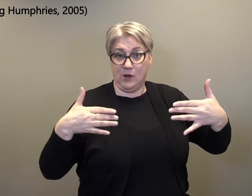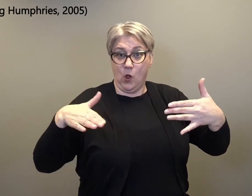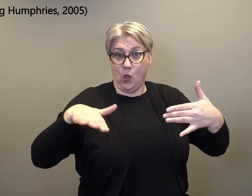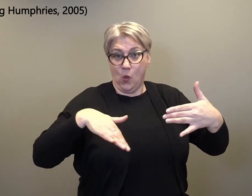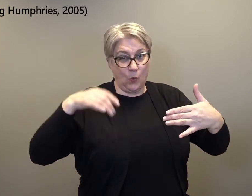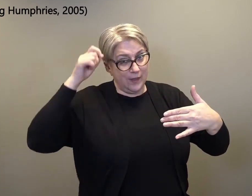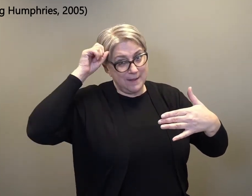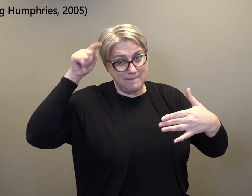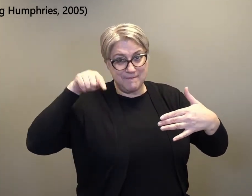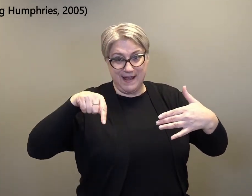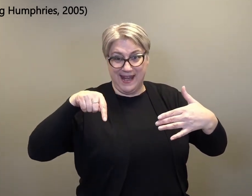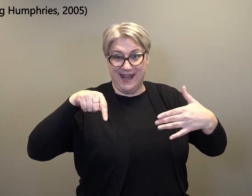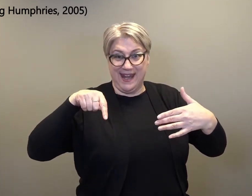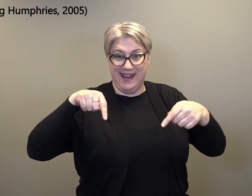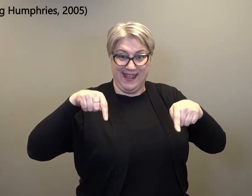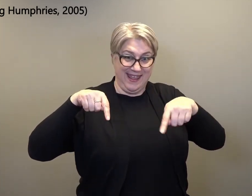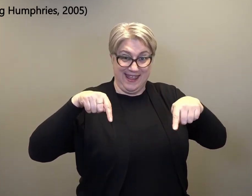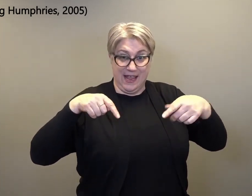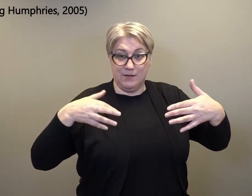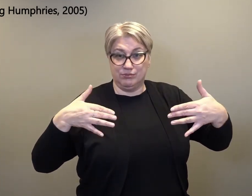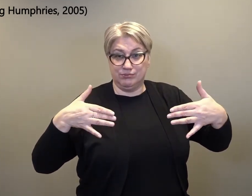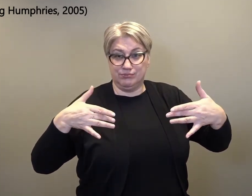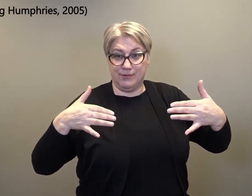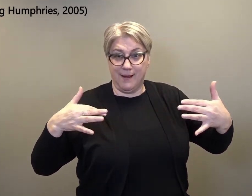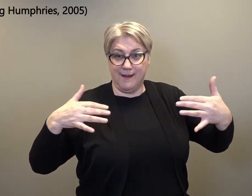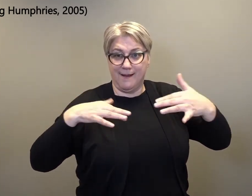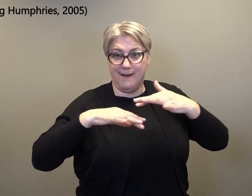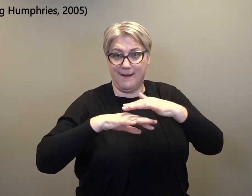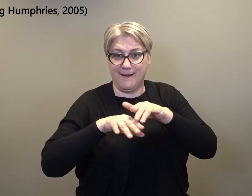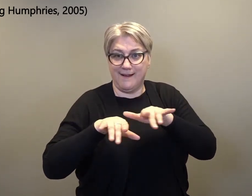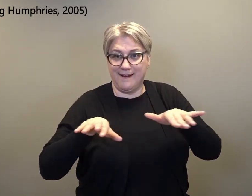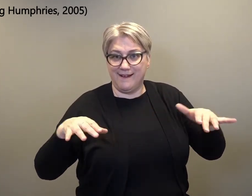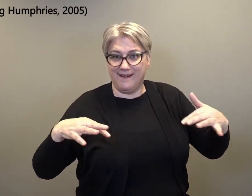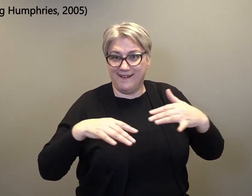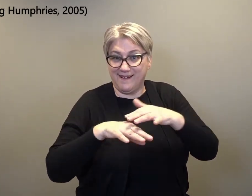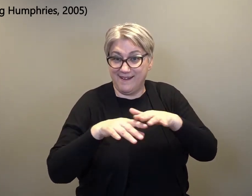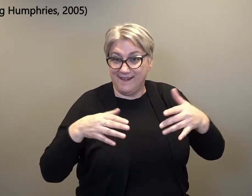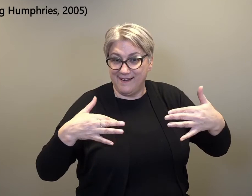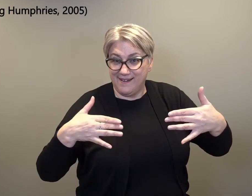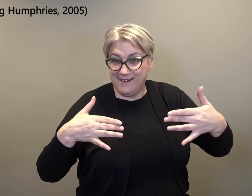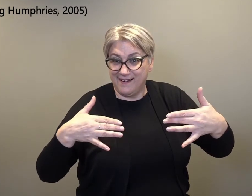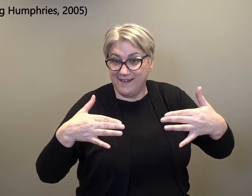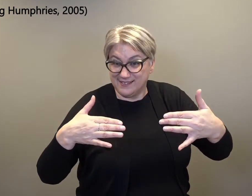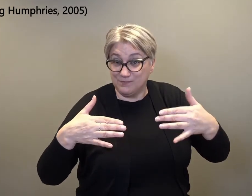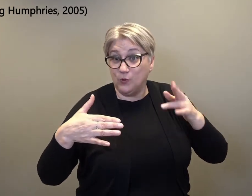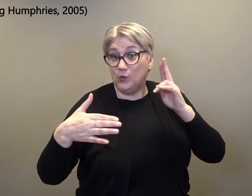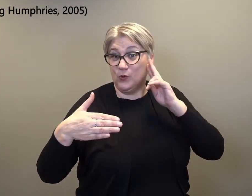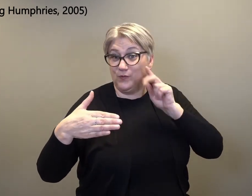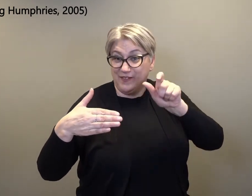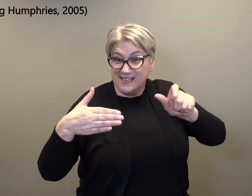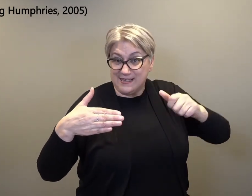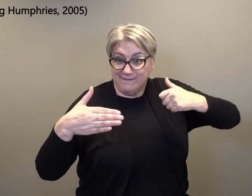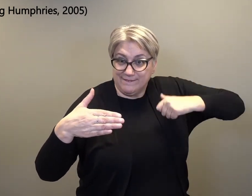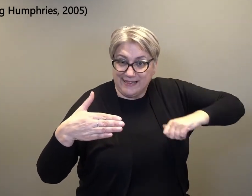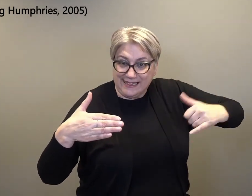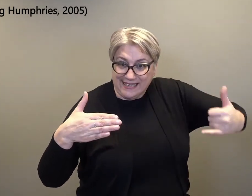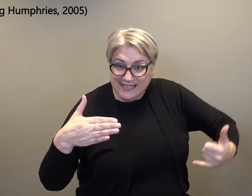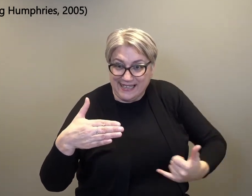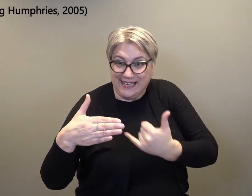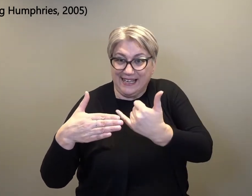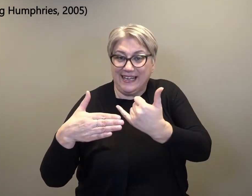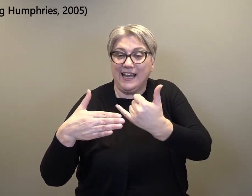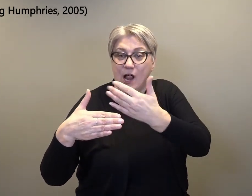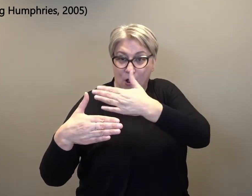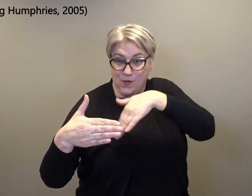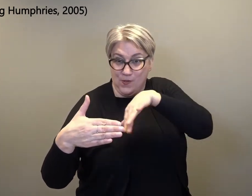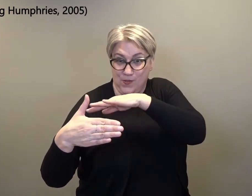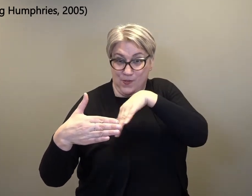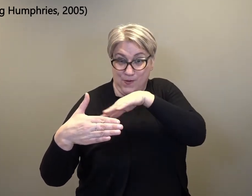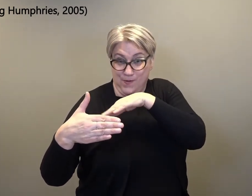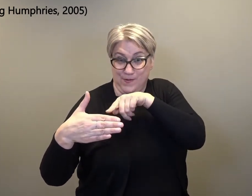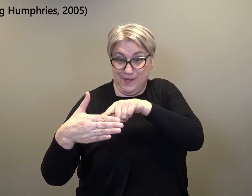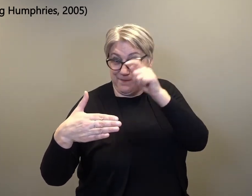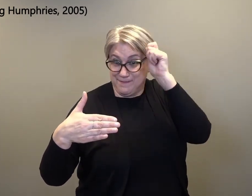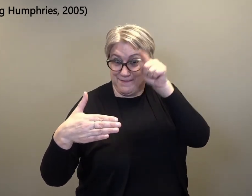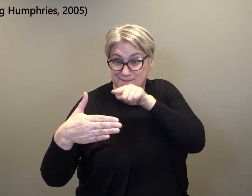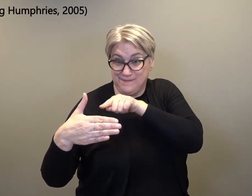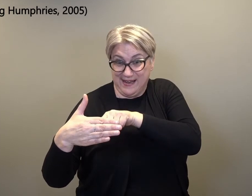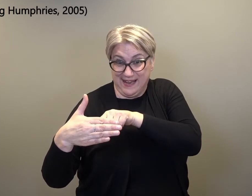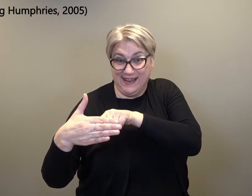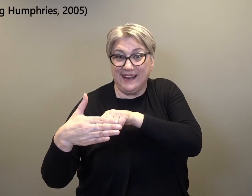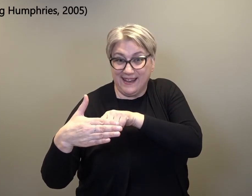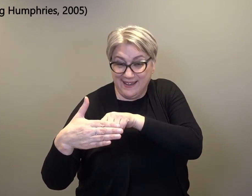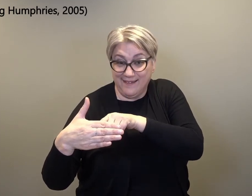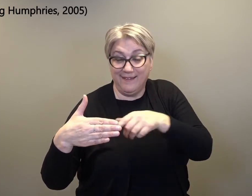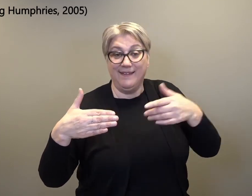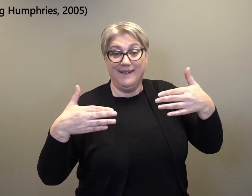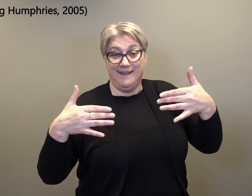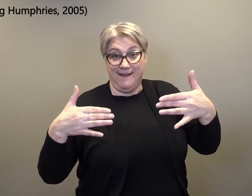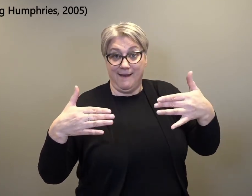þjóðmenningu þeirra landa sem döff einstaklingar fæðast inn í.